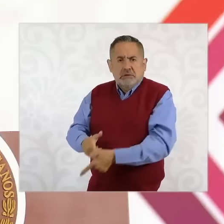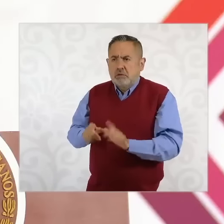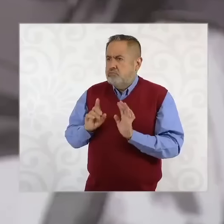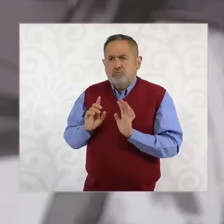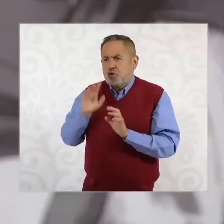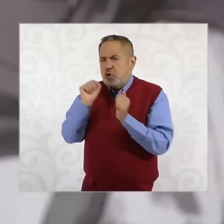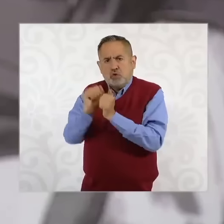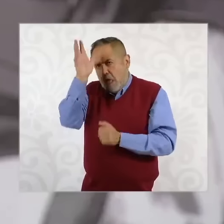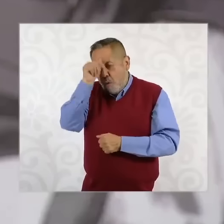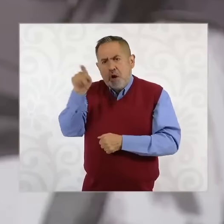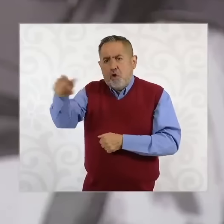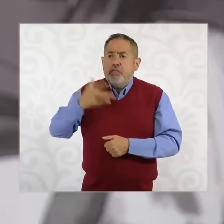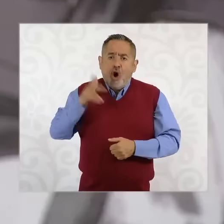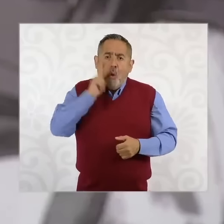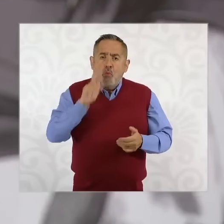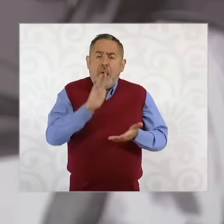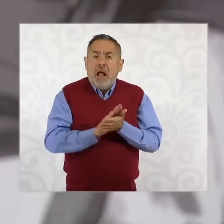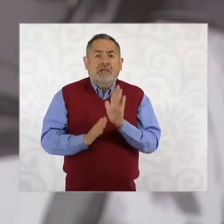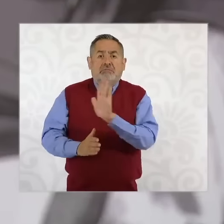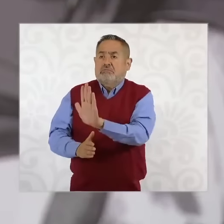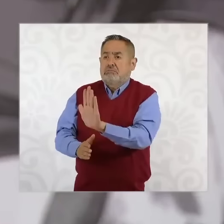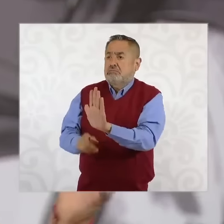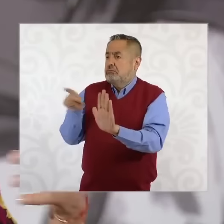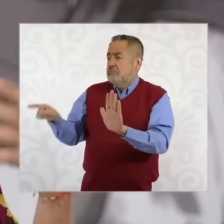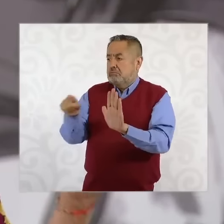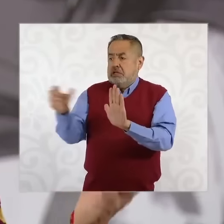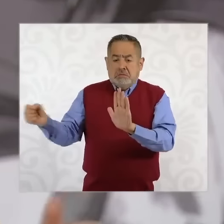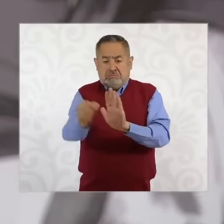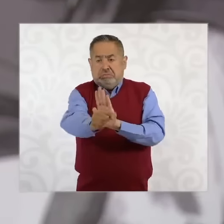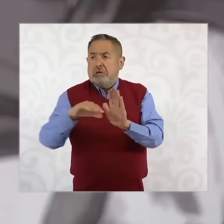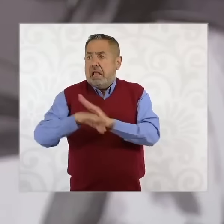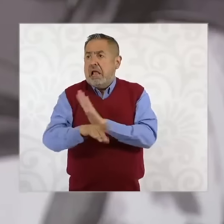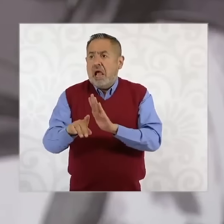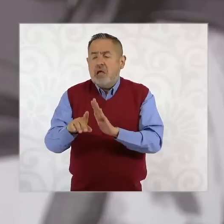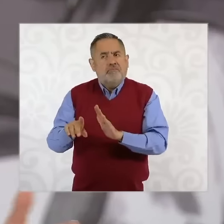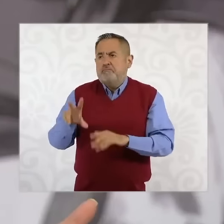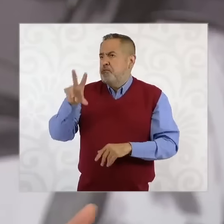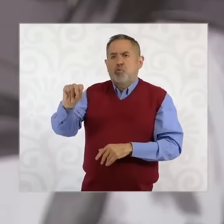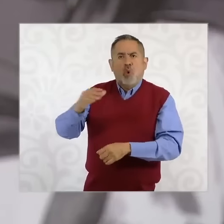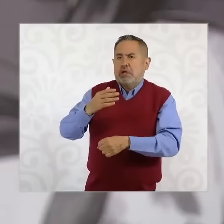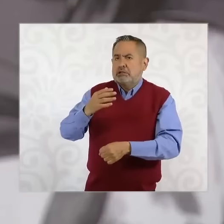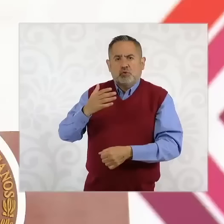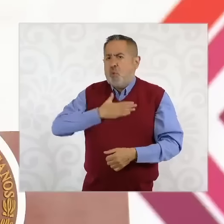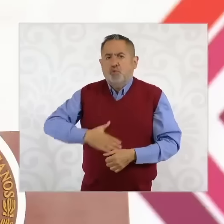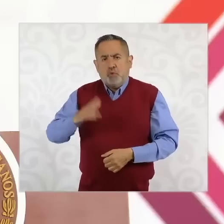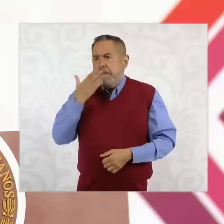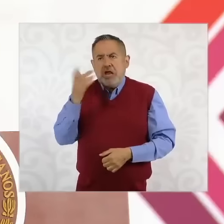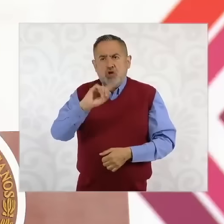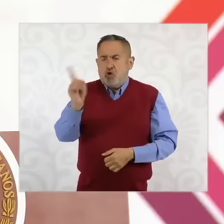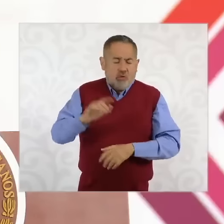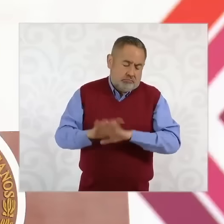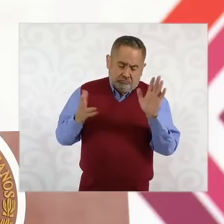y tiene pruebas. No es eh un invento, no es que hubiera una afinidad política, no tiene pruebas.